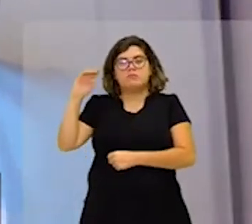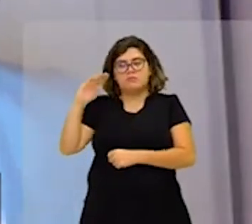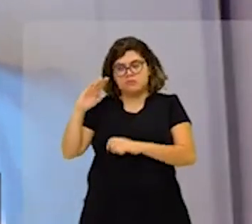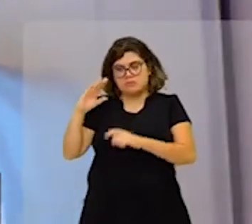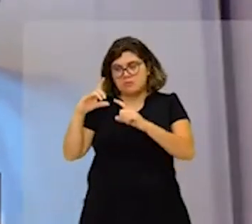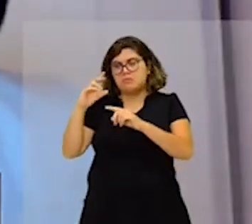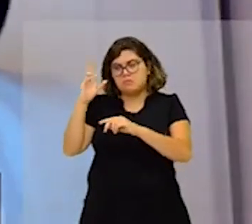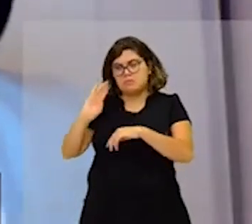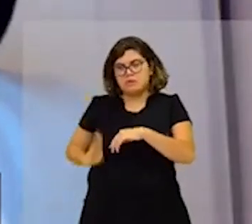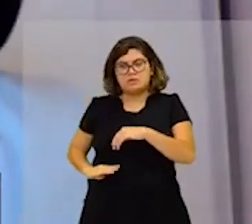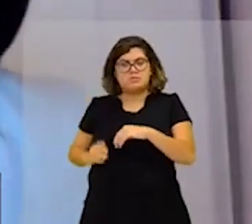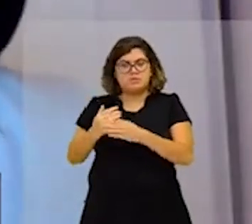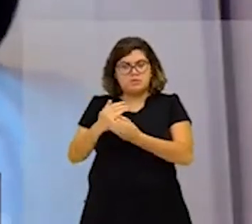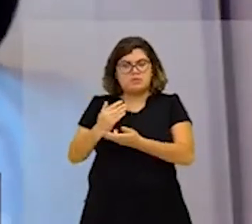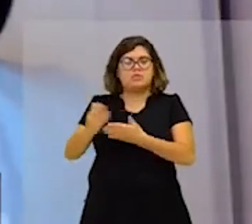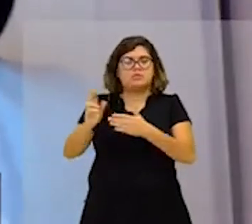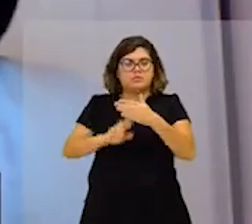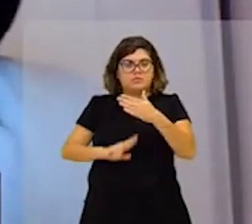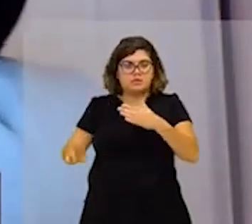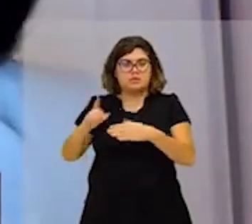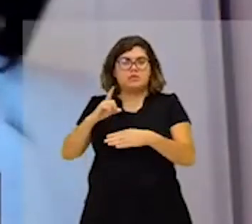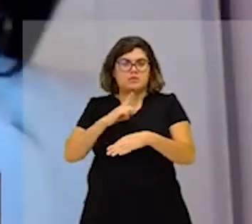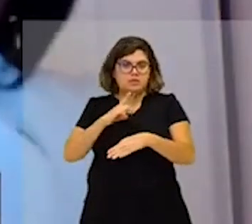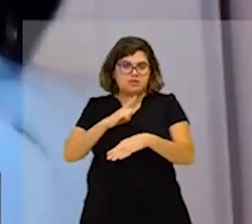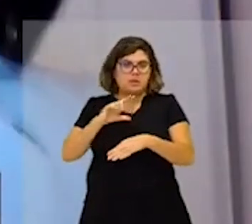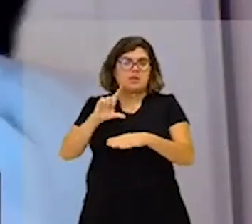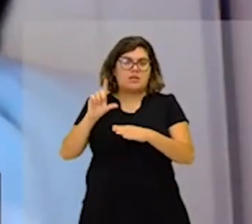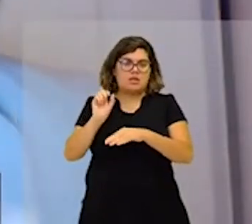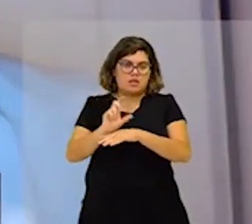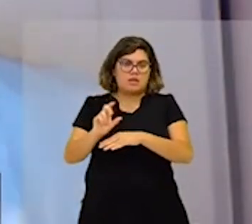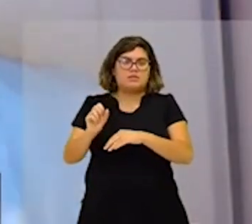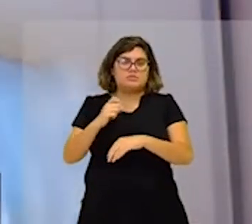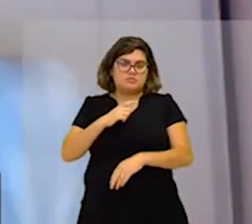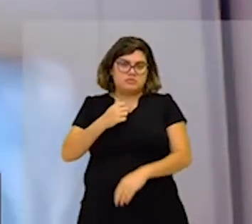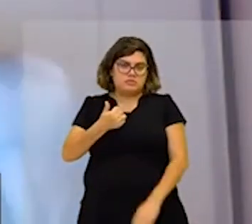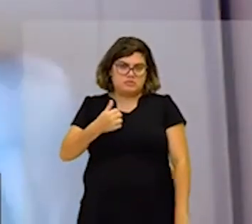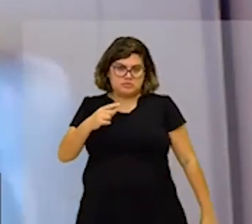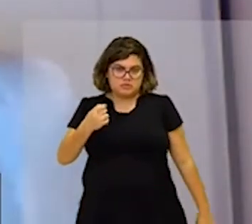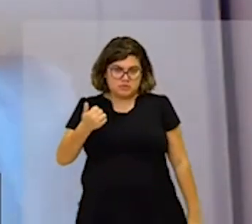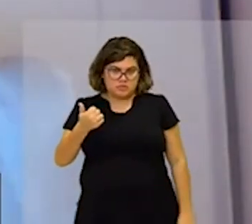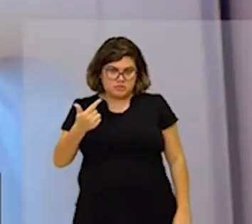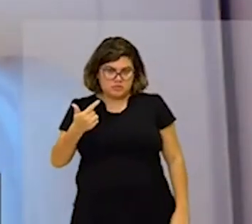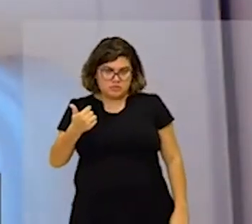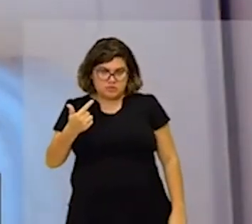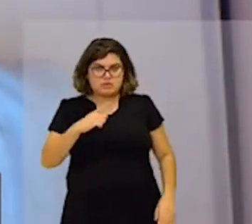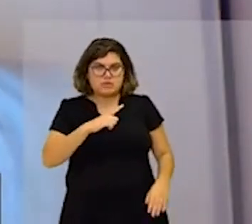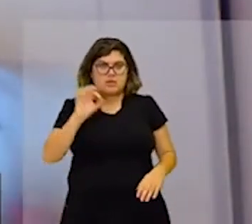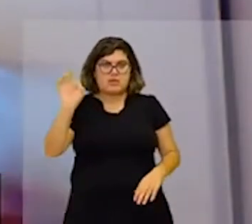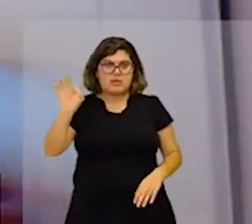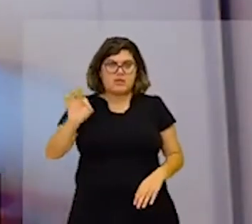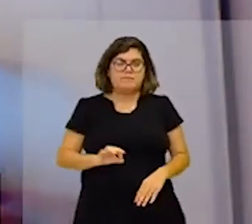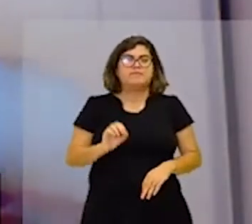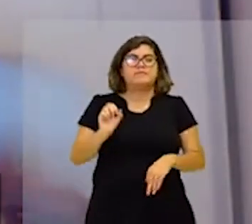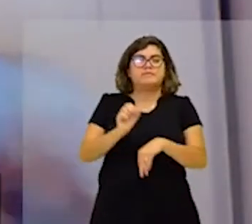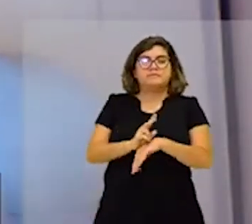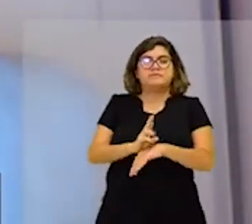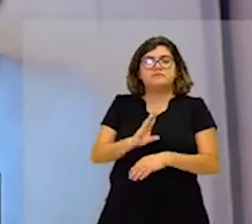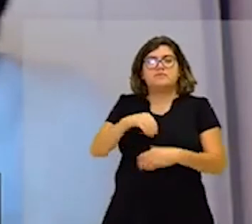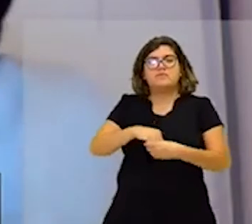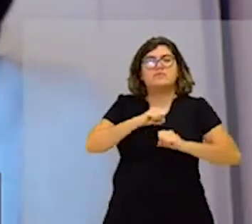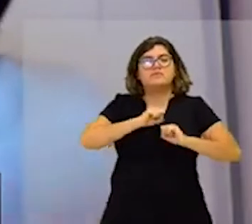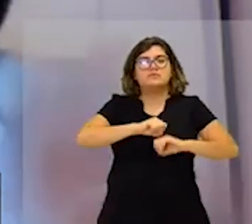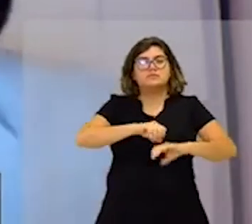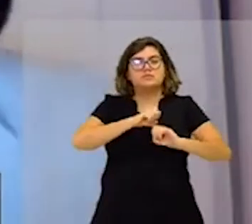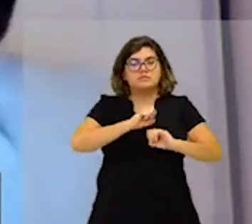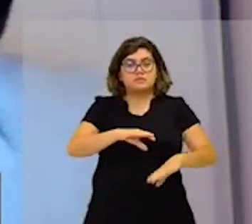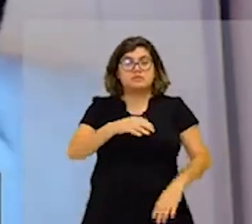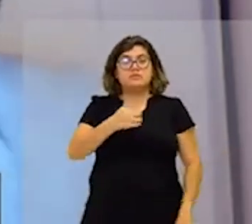e depois na Legislação Federal a 12711/2012 né Com quantos raciais no ensino a 12/1990 nos concursos